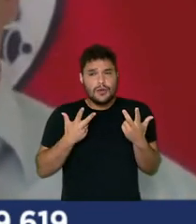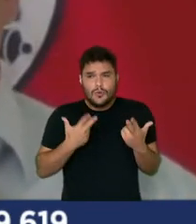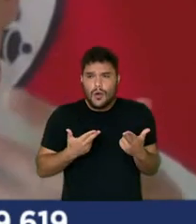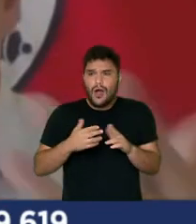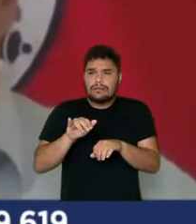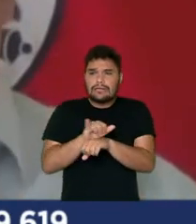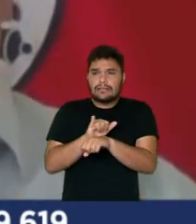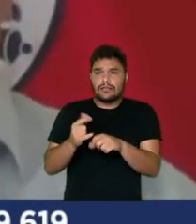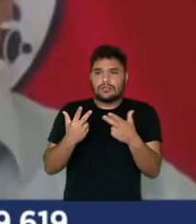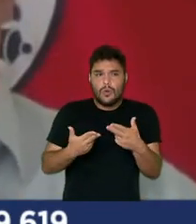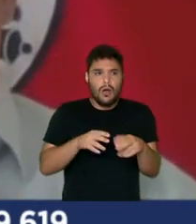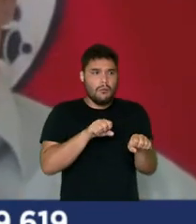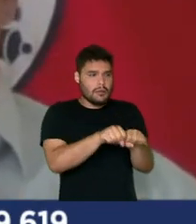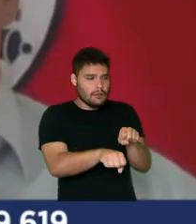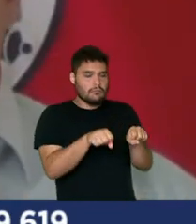NO ENTORNO DA ALEMANHA, O